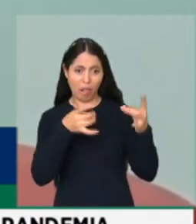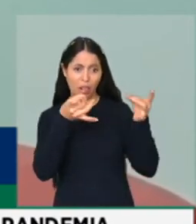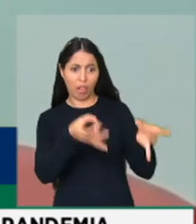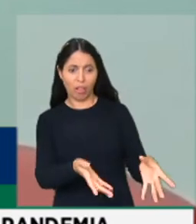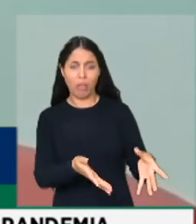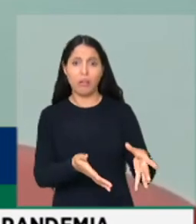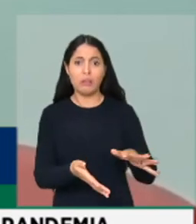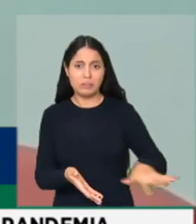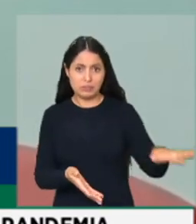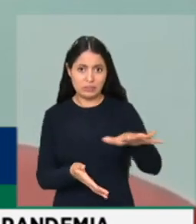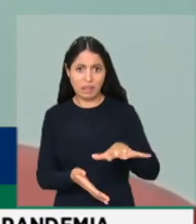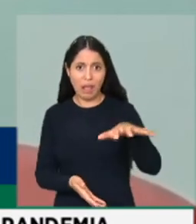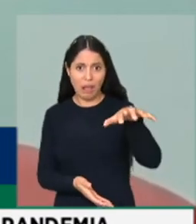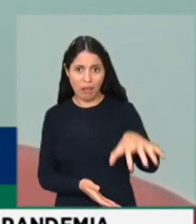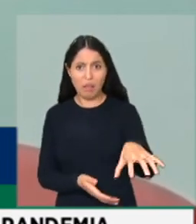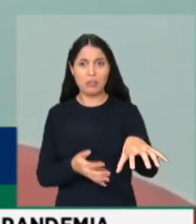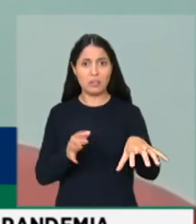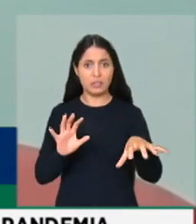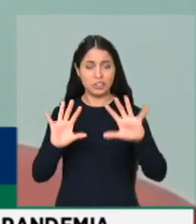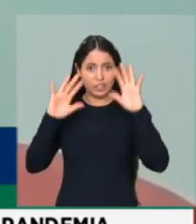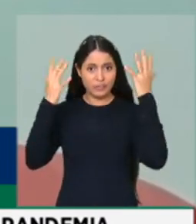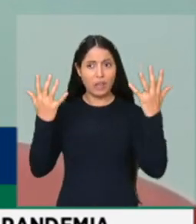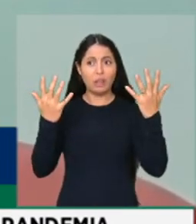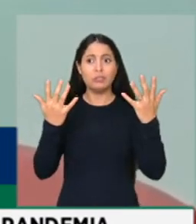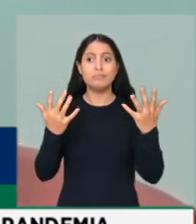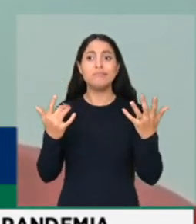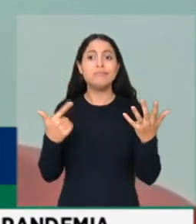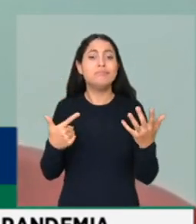ABANDONADOS. OS TRABALHADORES DESSE SEGMENTO ESTÃO HOJE SEM NENHUMA ALTERNATIVA. ENTÃO NÃO É POSSÍVEL QUE UM